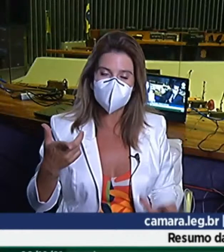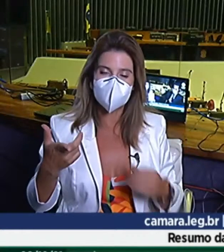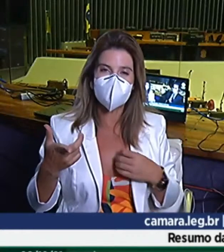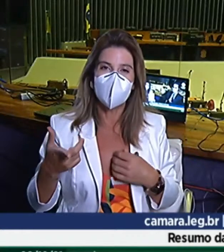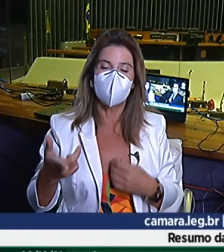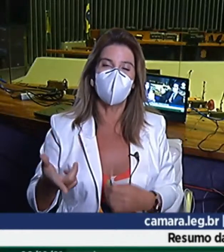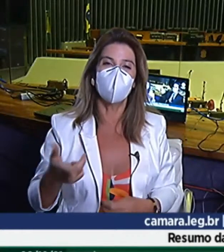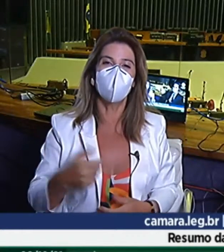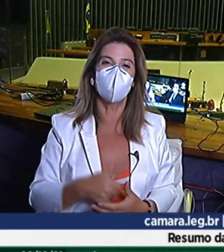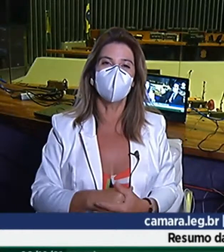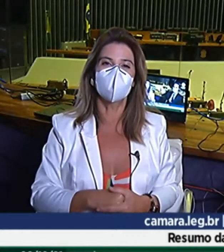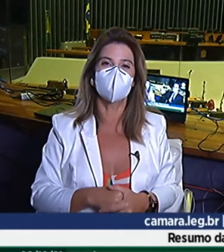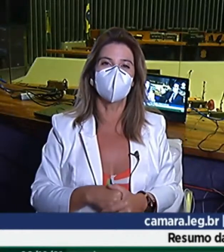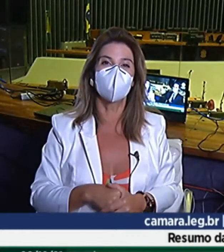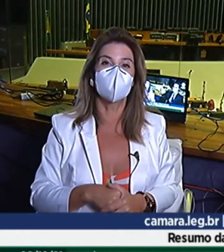DISTRITO FEDERAL QUE FOI A RELATORA DESSE PROJETO,